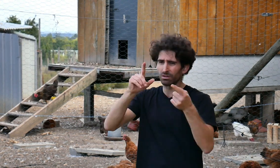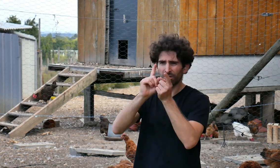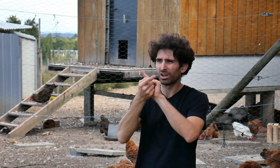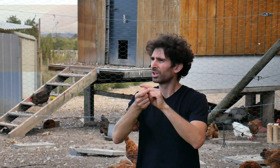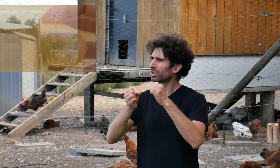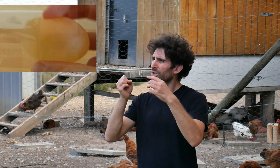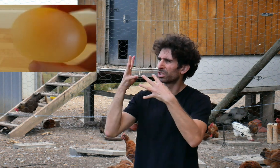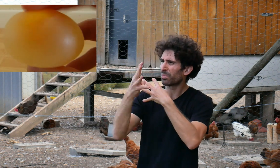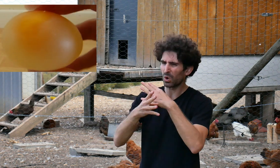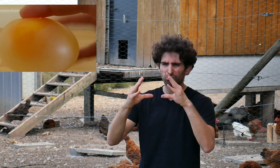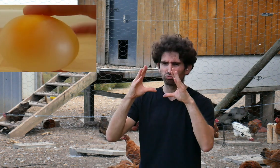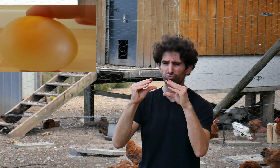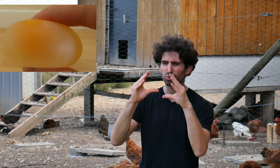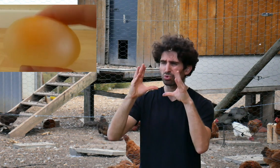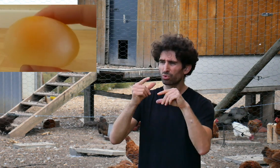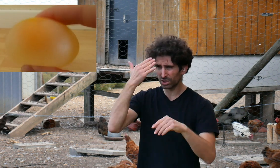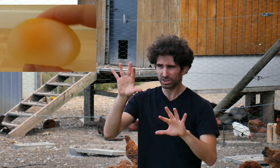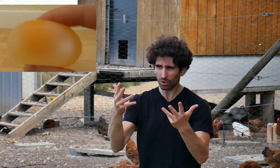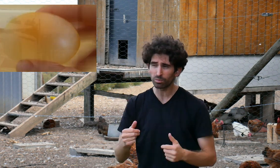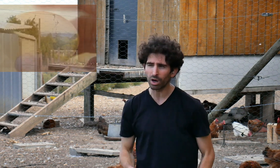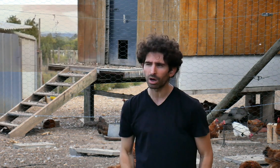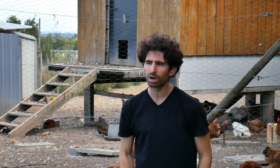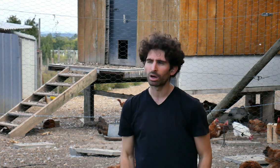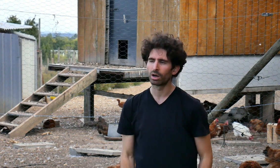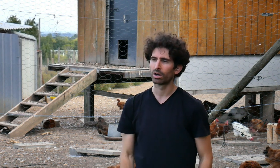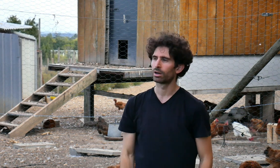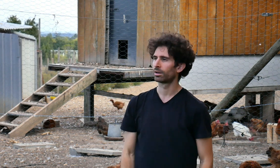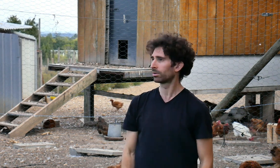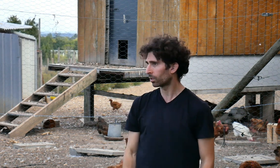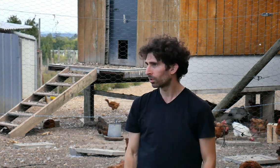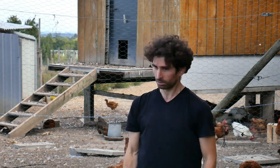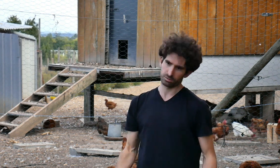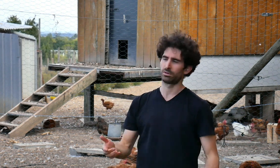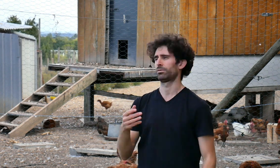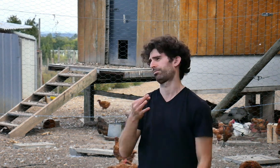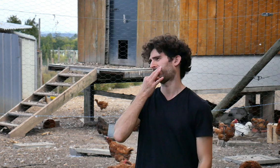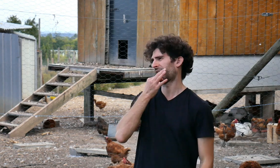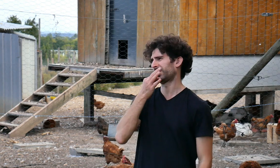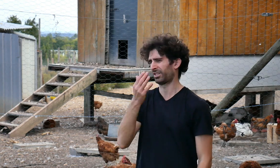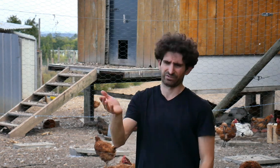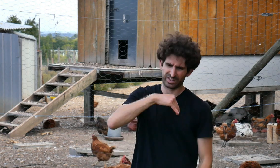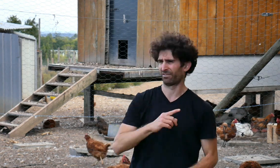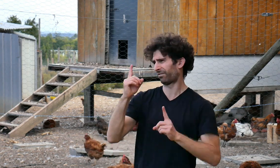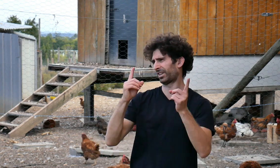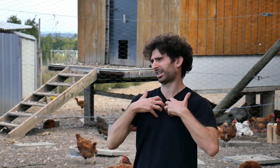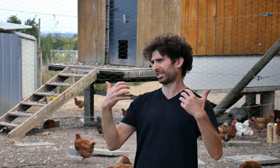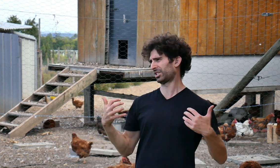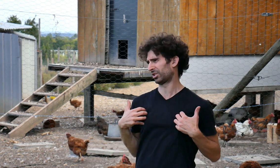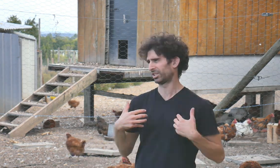en rendant un oeuf transparent et mou. Tu sais comment faire ? Non ? Alors, viens et profite de la fête de la Science !